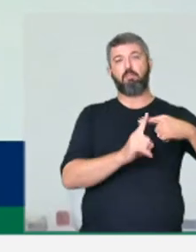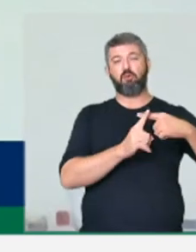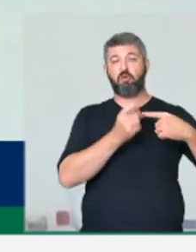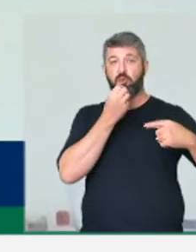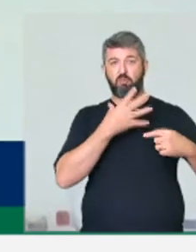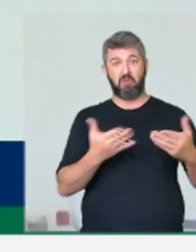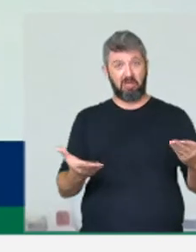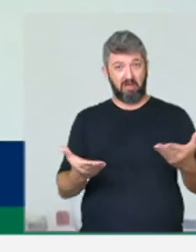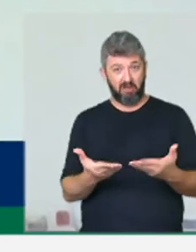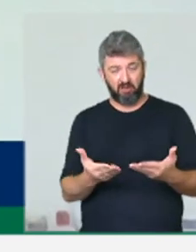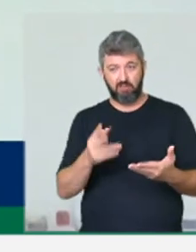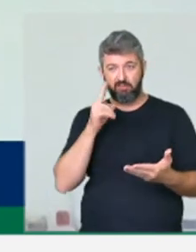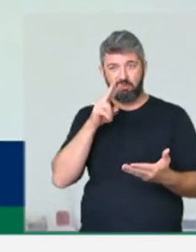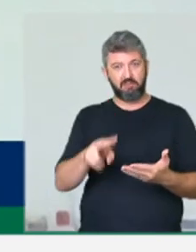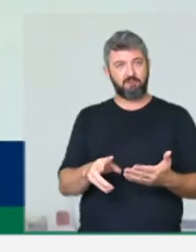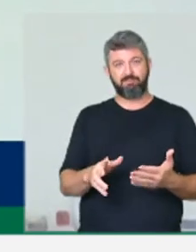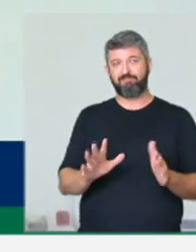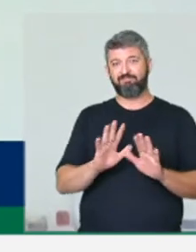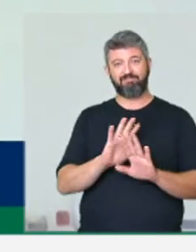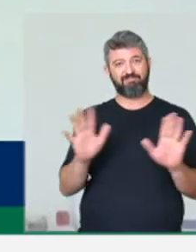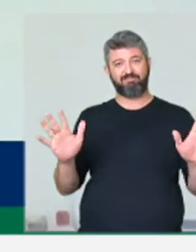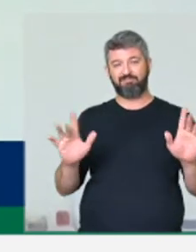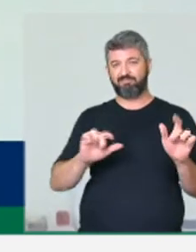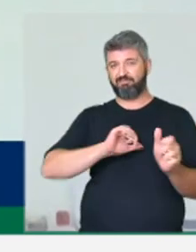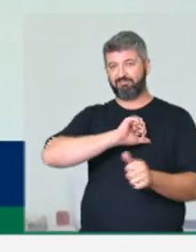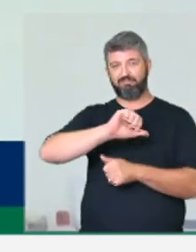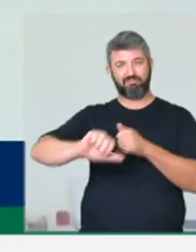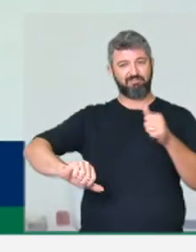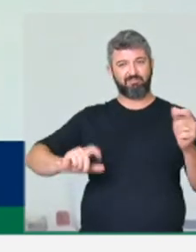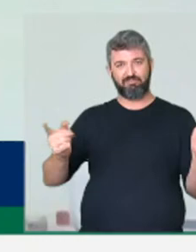MAIORIA? MINORIA? OPOSIÇÃO? -- [DEPUTADO]: MAIORIA VOTA SIM, PRESIDENTE. -- [PRESIDENTE]: SIM